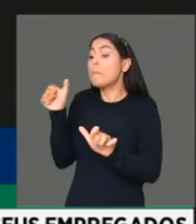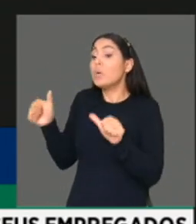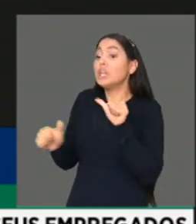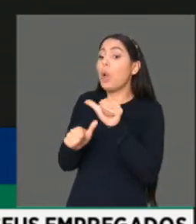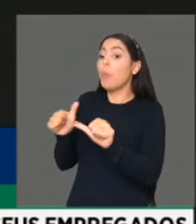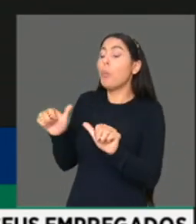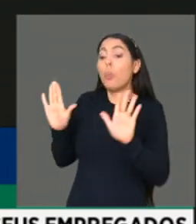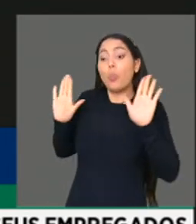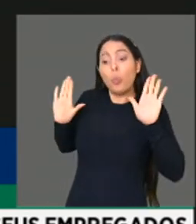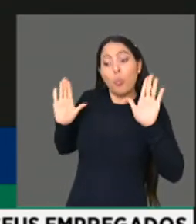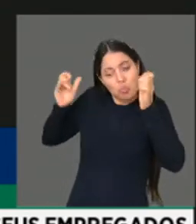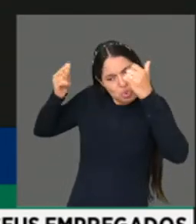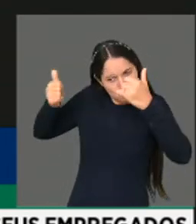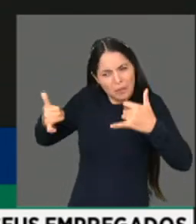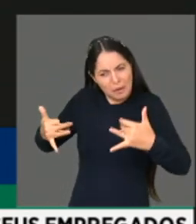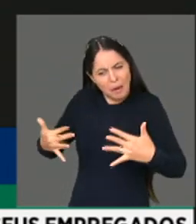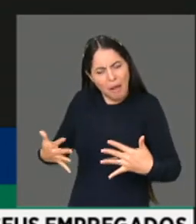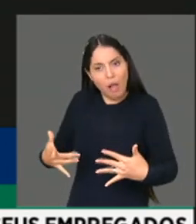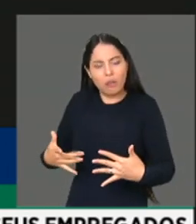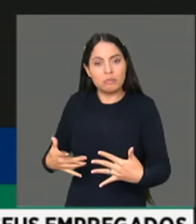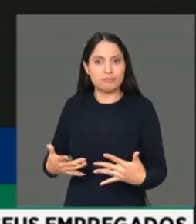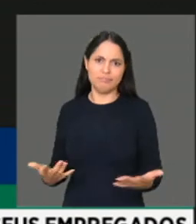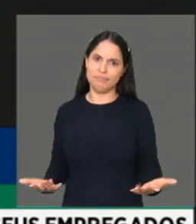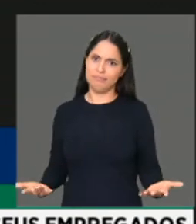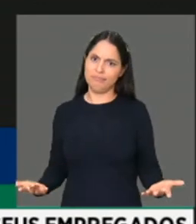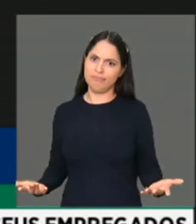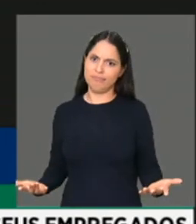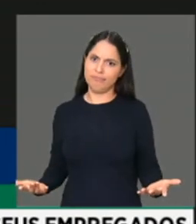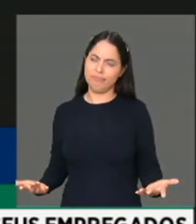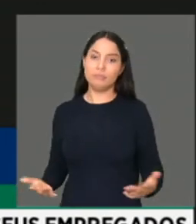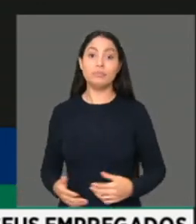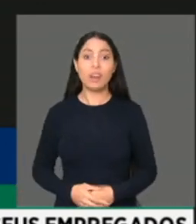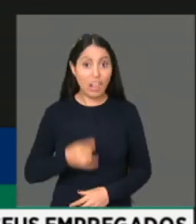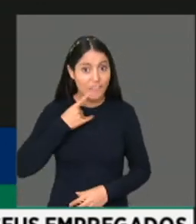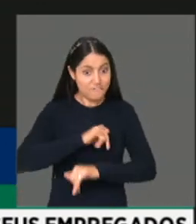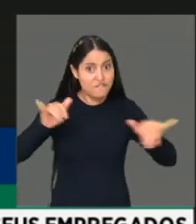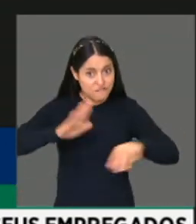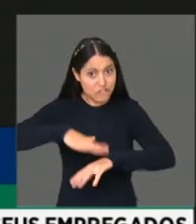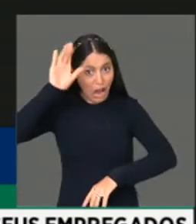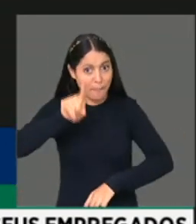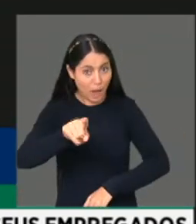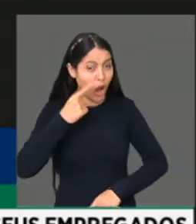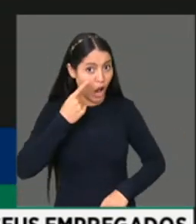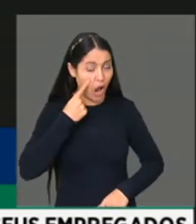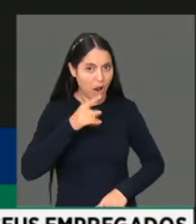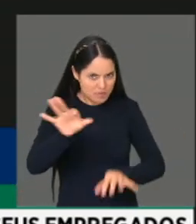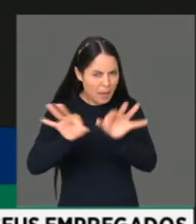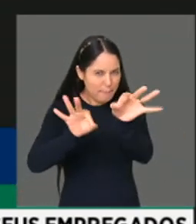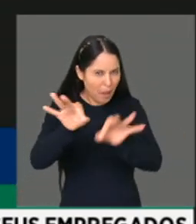DIZER QUE MUDARAM DE OPINIÃO, ESTÃO TENDO QUE EXPLICAR ATÉ PARA APRESENTADOR DE TV. E DIGO MAIS, SE PREPAREM PORQUE ESSA DIFICULDADE VAI SÓ